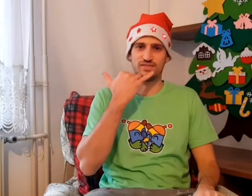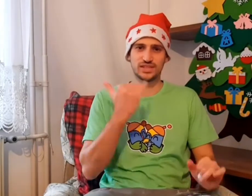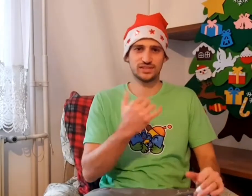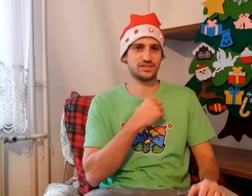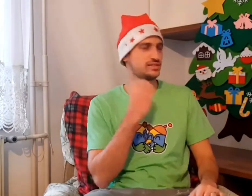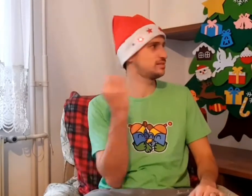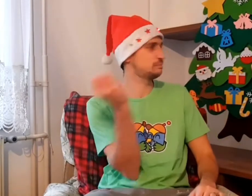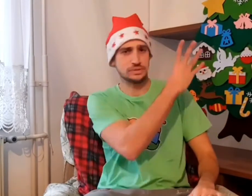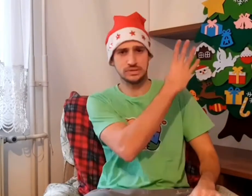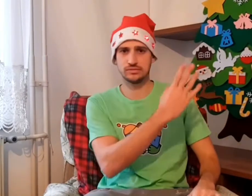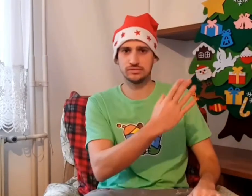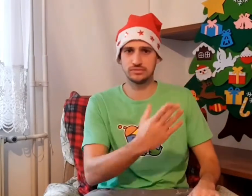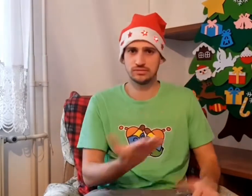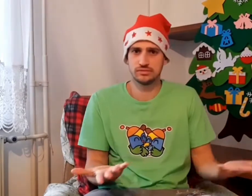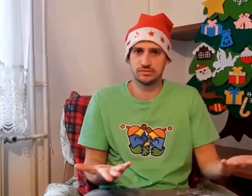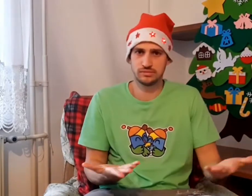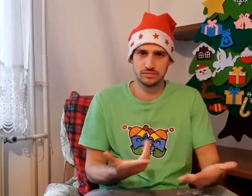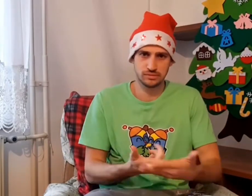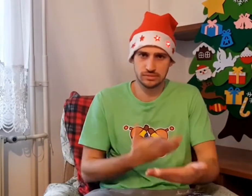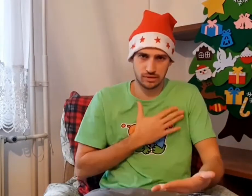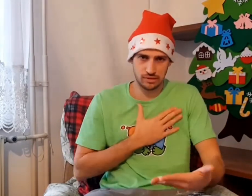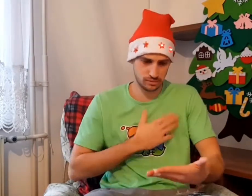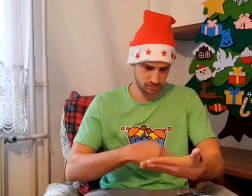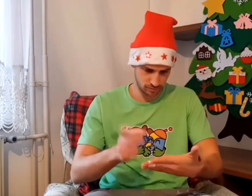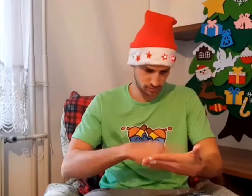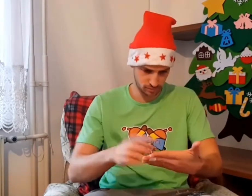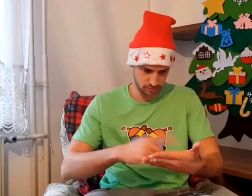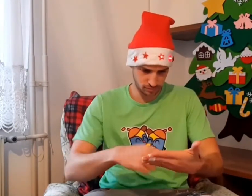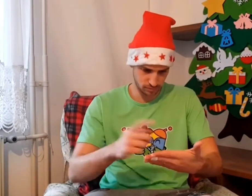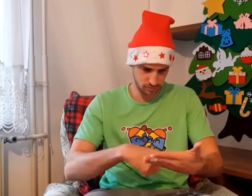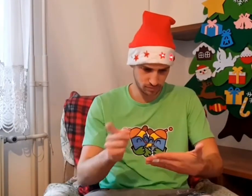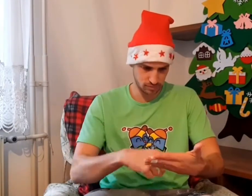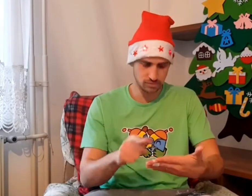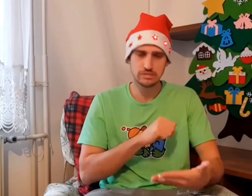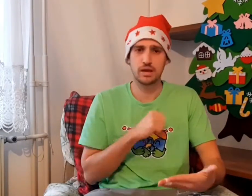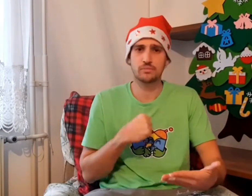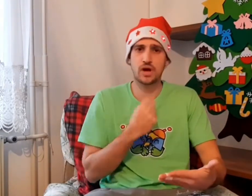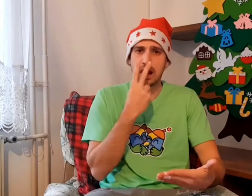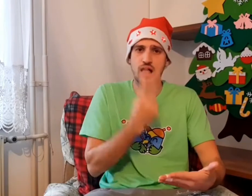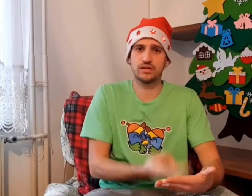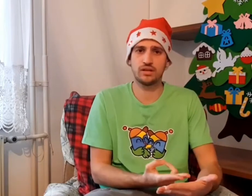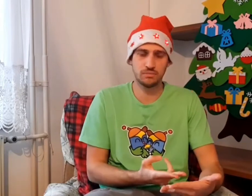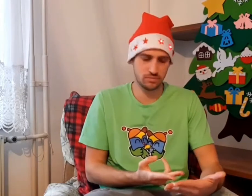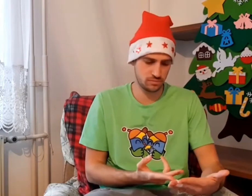Mobitel sem dal v omaro. Zakaj bi bil na mobitelu? Samo gledam.